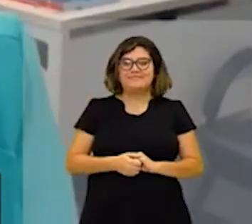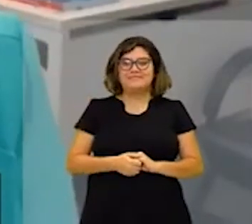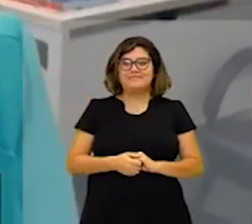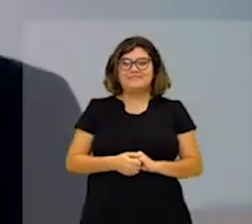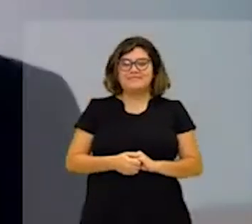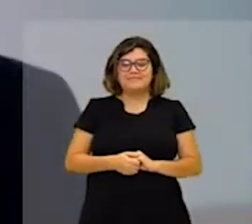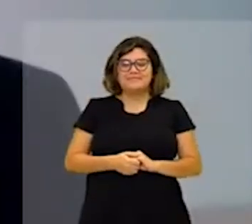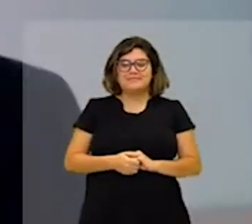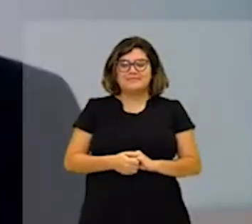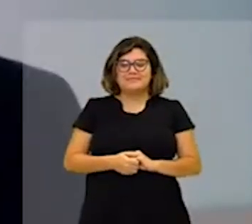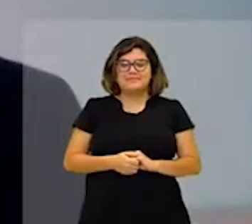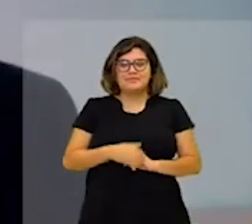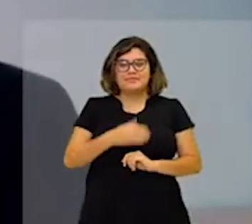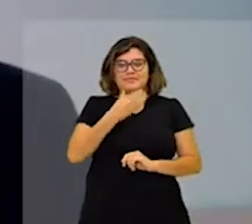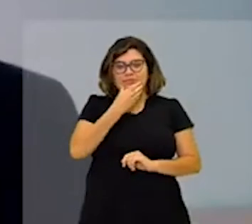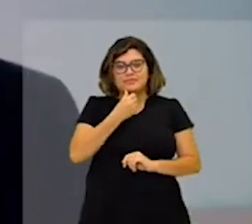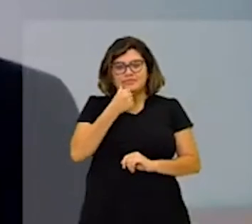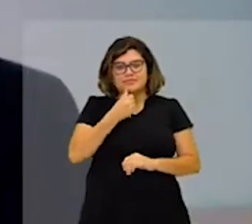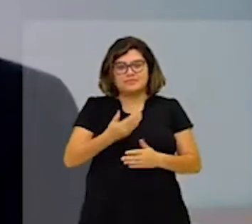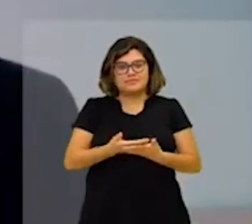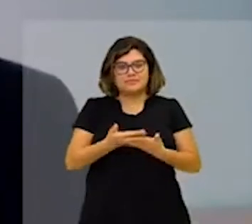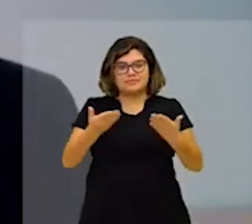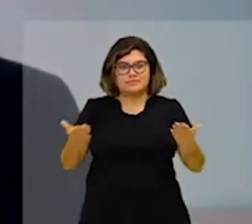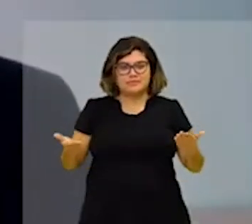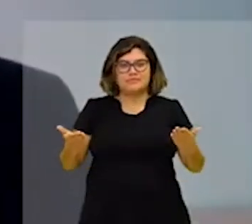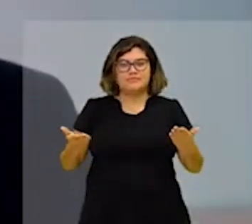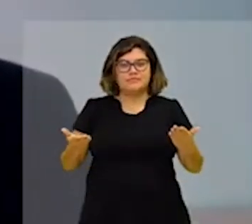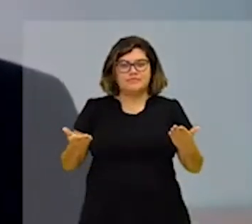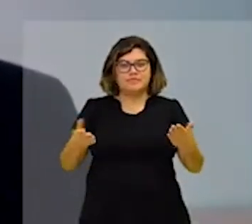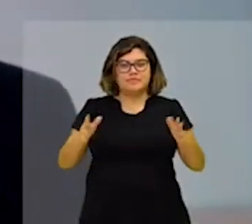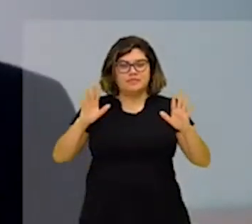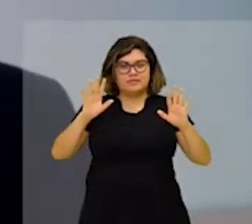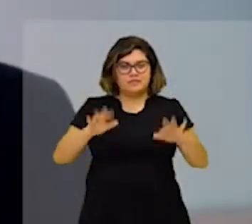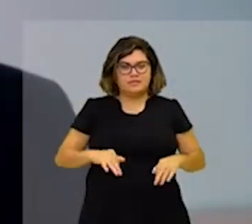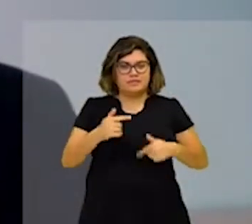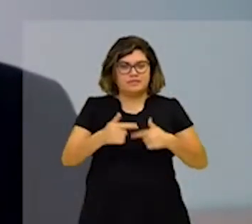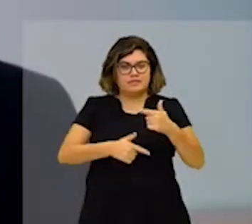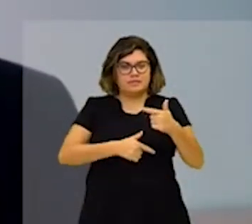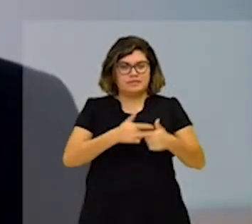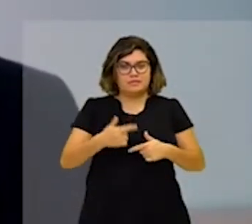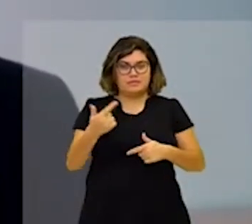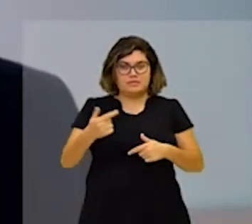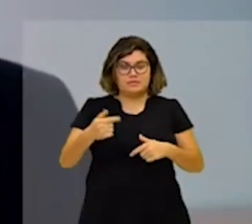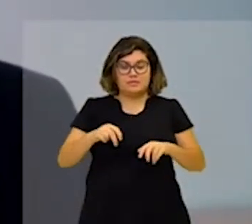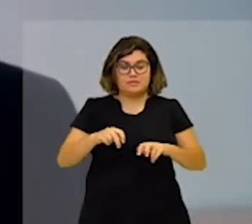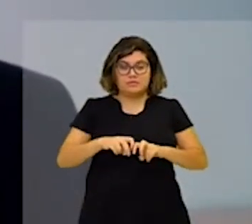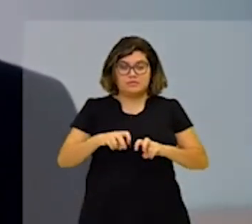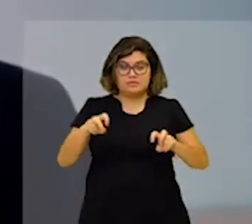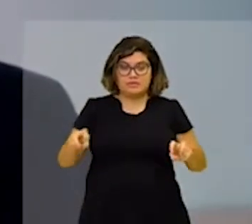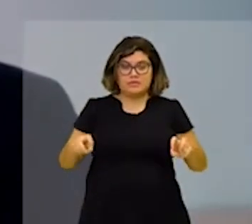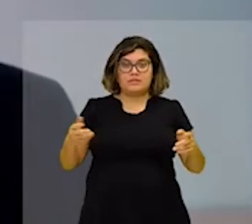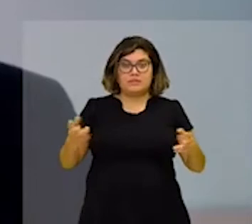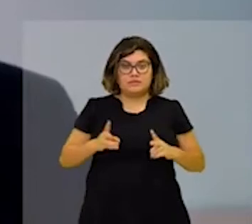A que horas o senhor esse concluídos os trabalhos da segunda mesa e dando prosseguimento a este